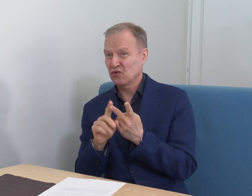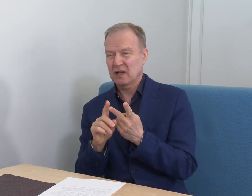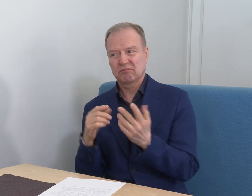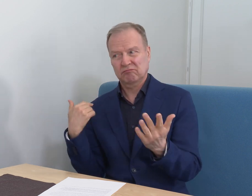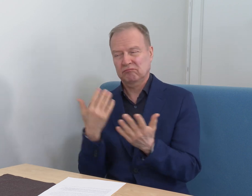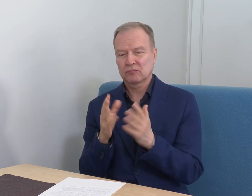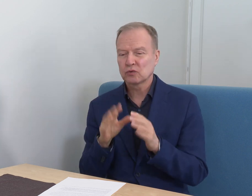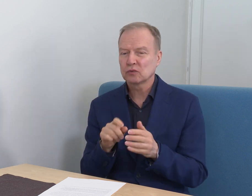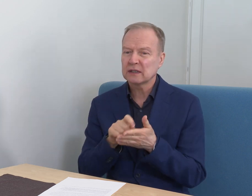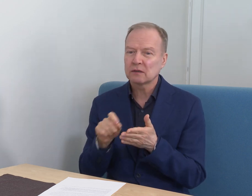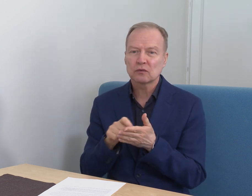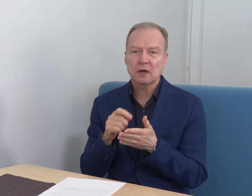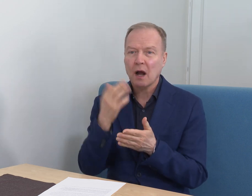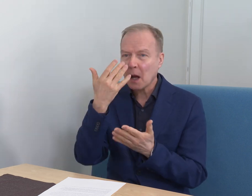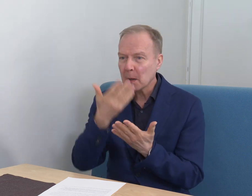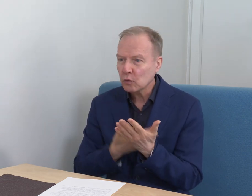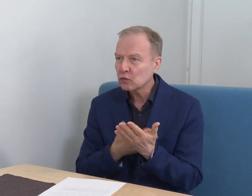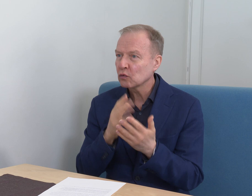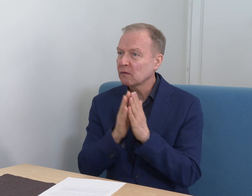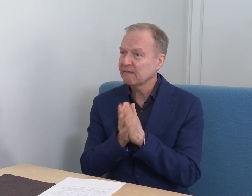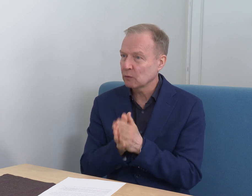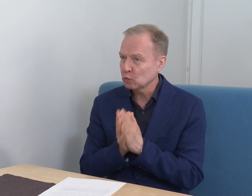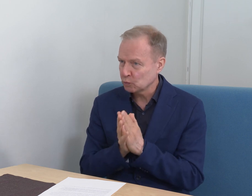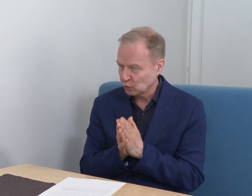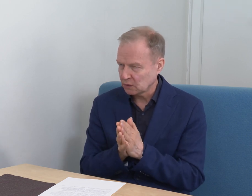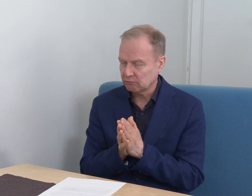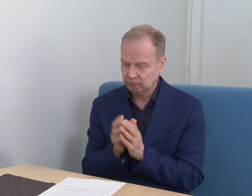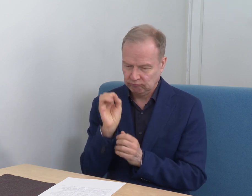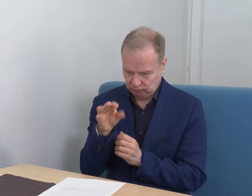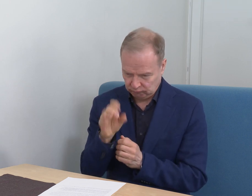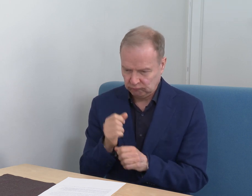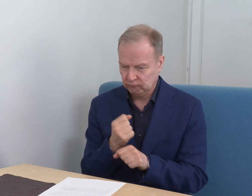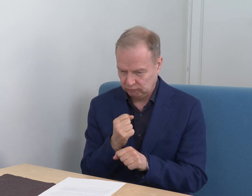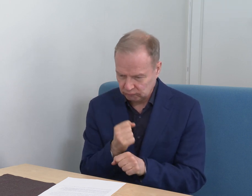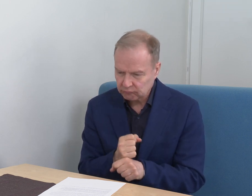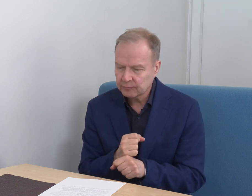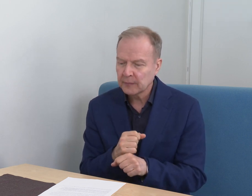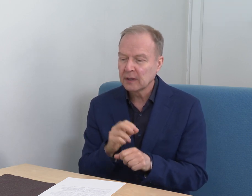sekä kirjoittamalla kannanottoja ja vetoomuksia.